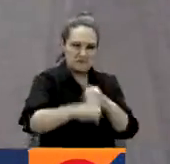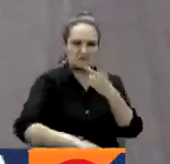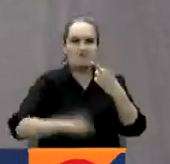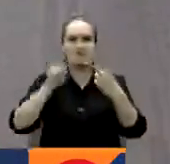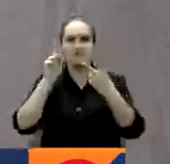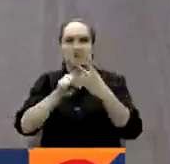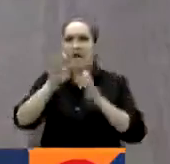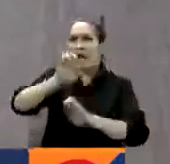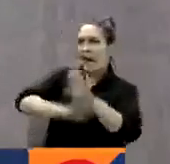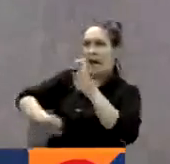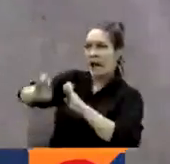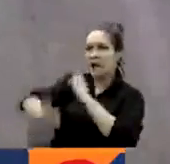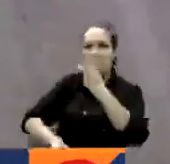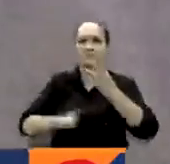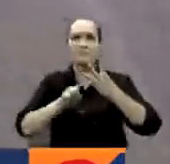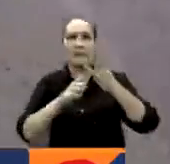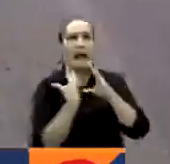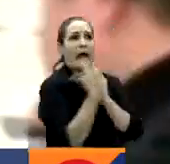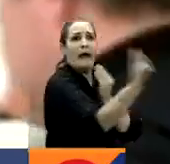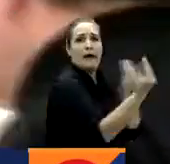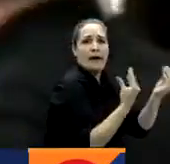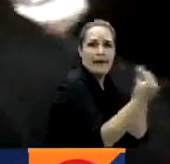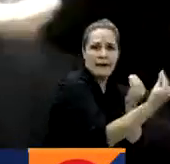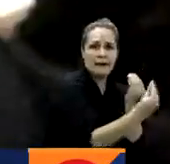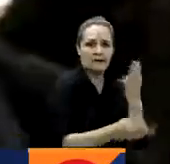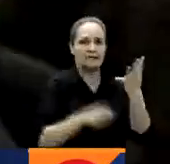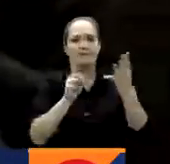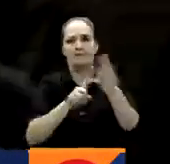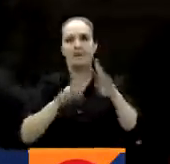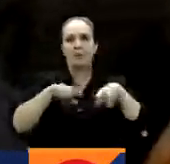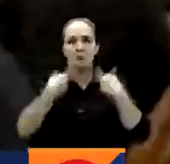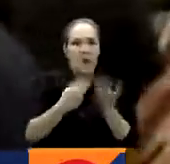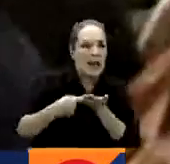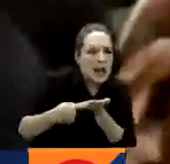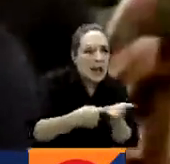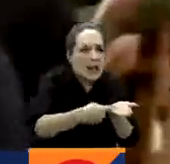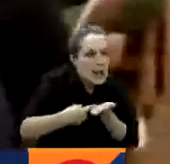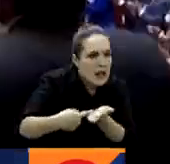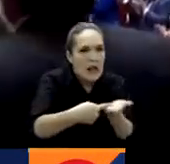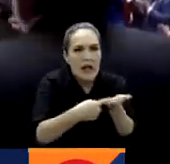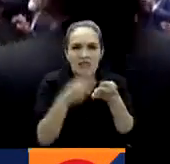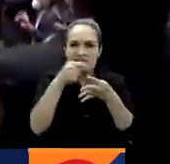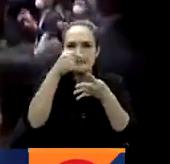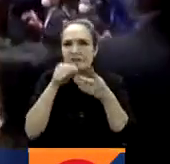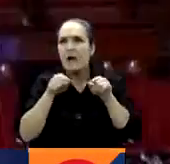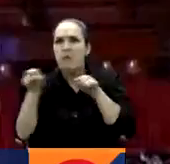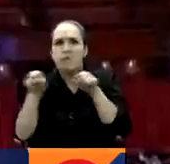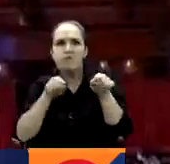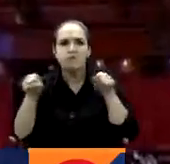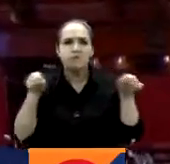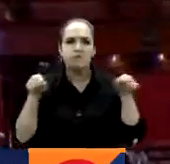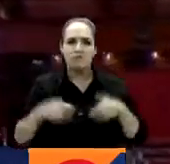FINAL, CON VALENTíA Y ABIERTAMENTE ATACA POR LA DE UCRANIA ES UNA SINFONíA A CUATO RESISTENCIA ATAJANDO EL PASO, EL